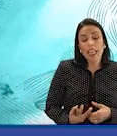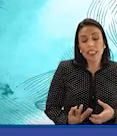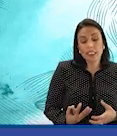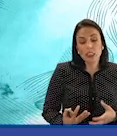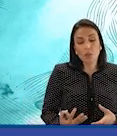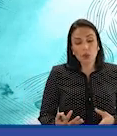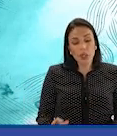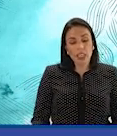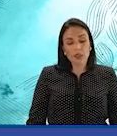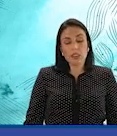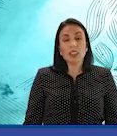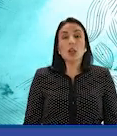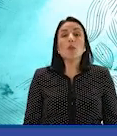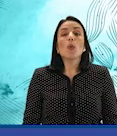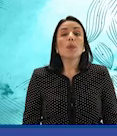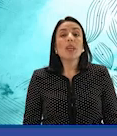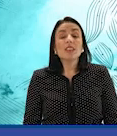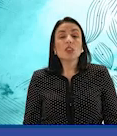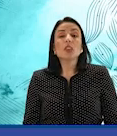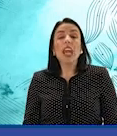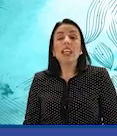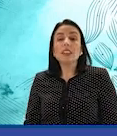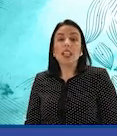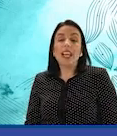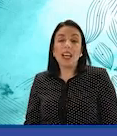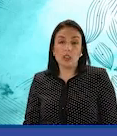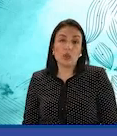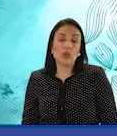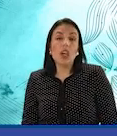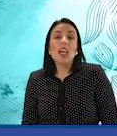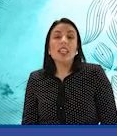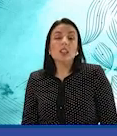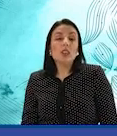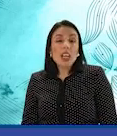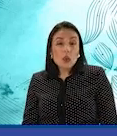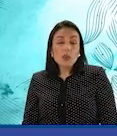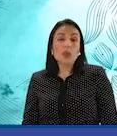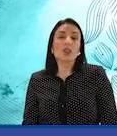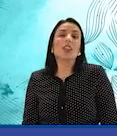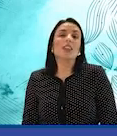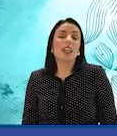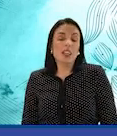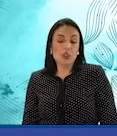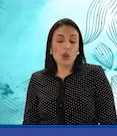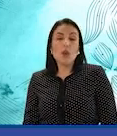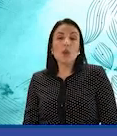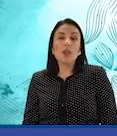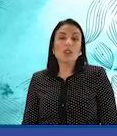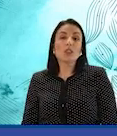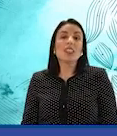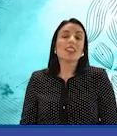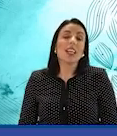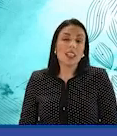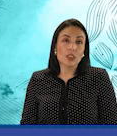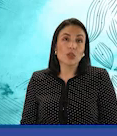este tipo de de movimientos entre gastos y eso es algo importante. Son movimientos entre gastos